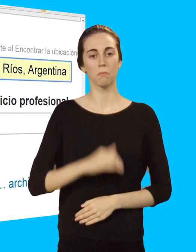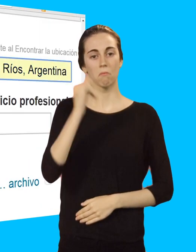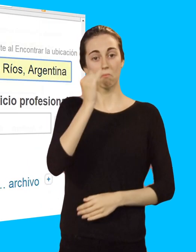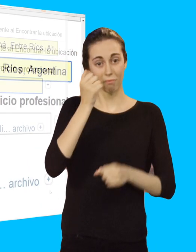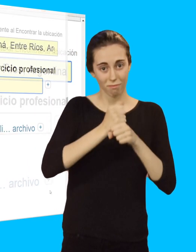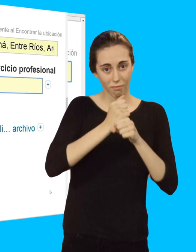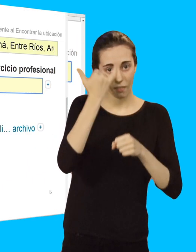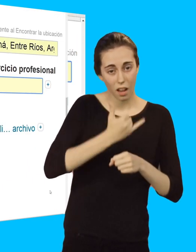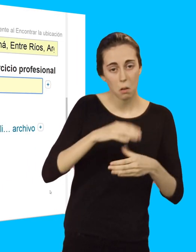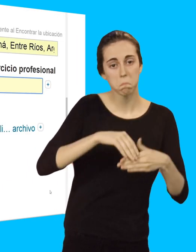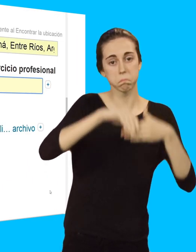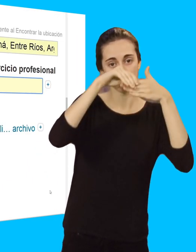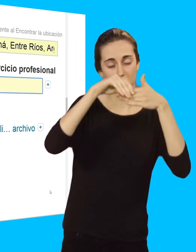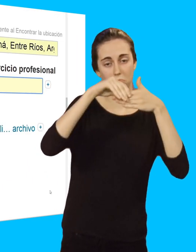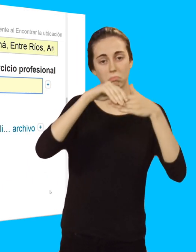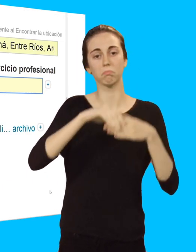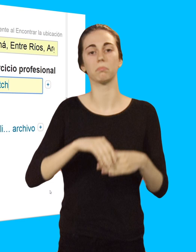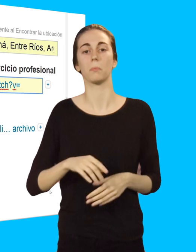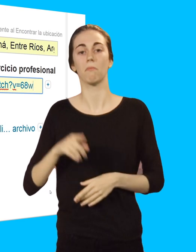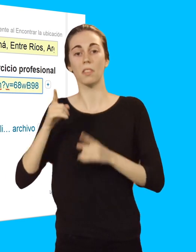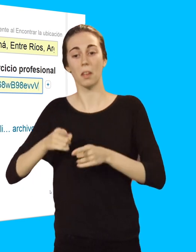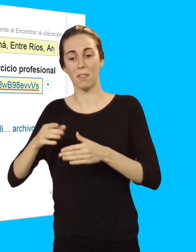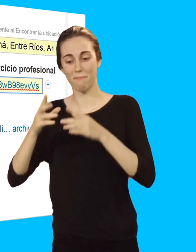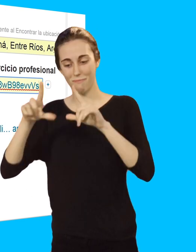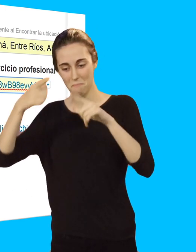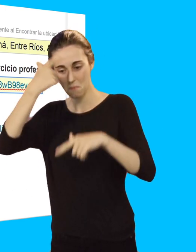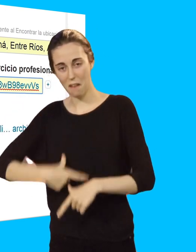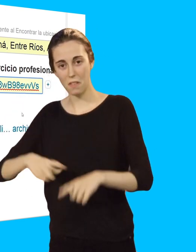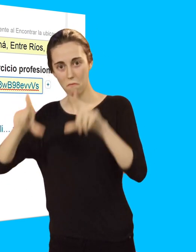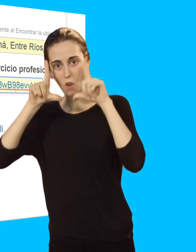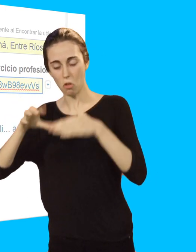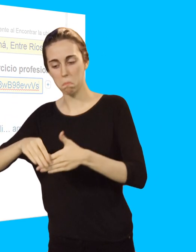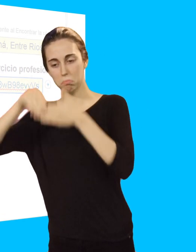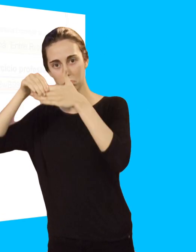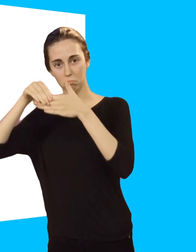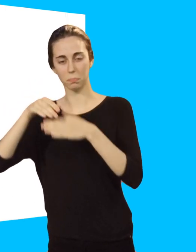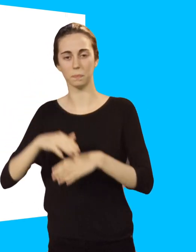Sólo resta agregar videos de tu trabajo, si los tenés... ... y subir tu foto de perfil.